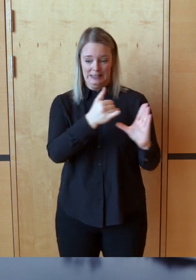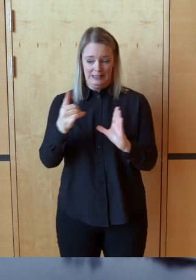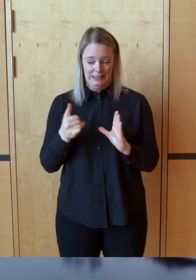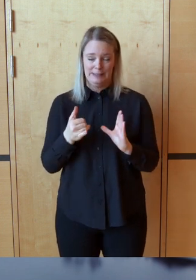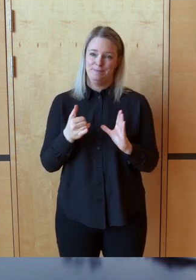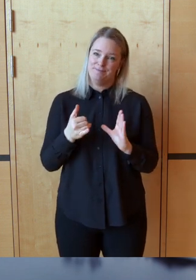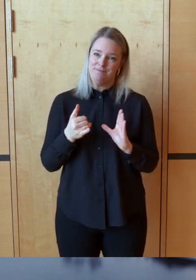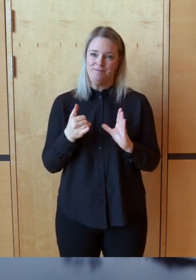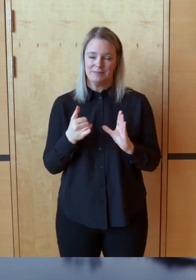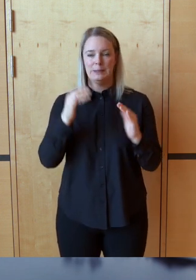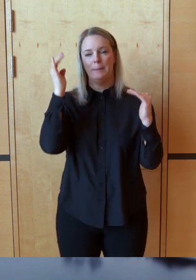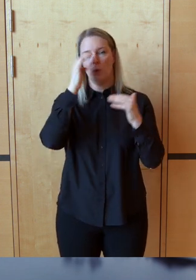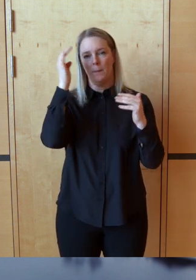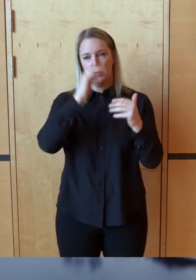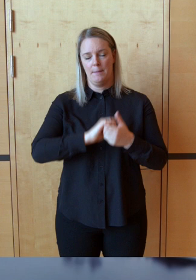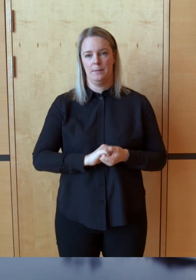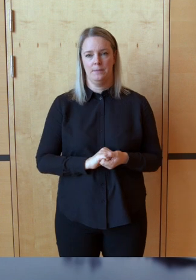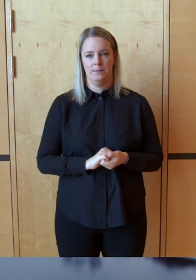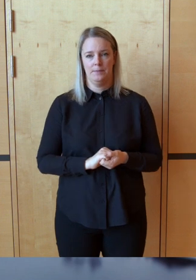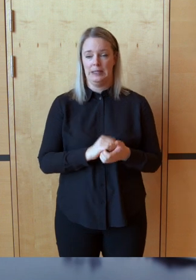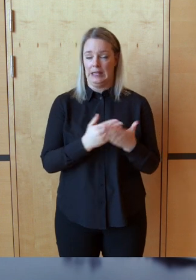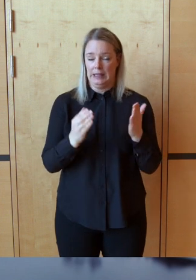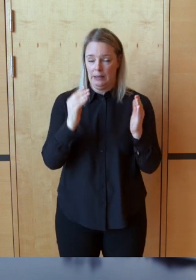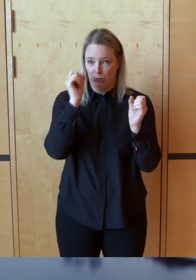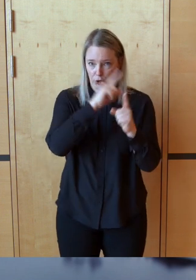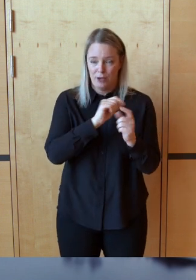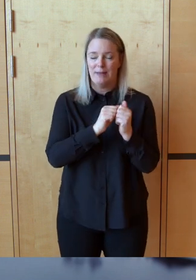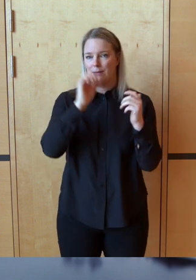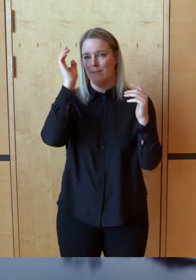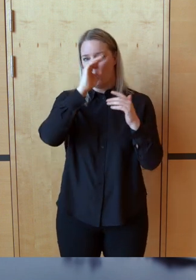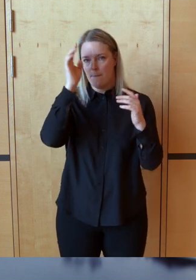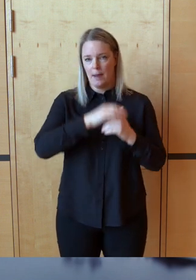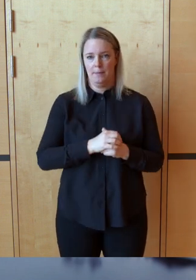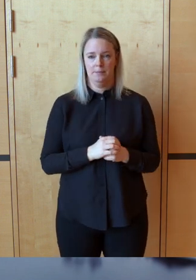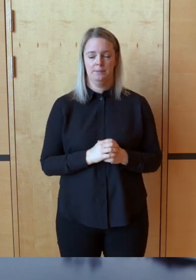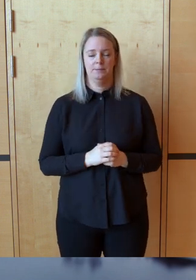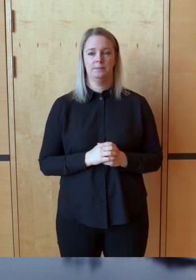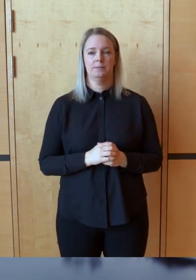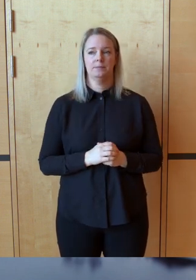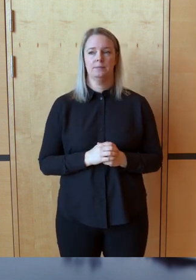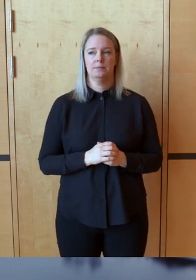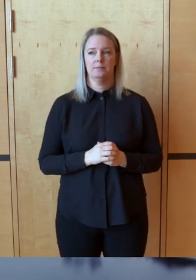Det är problematiskt Det är inte omöjligt Men det skapar ju stora problem att få göra